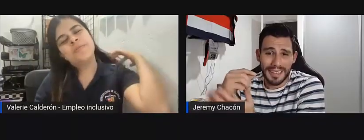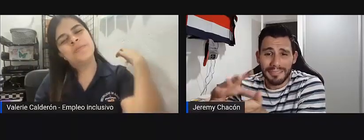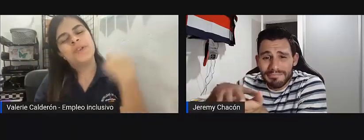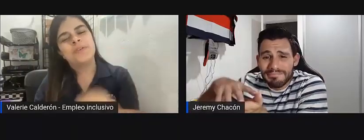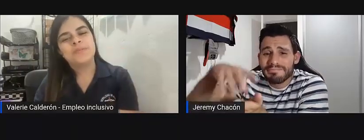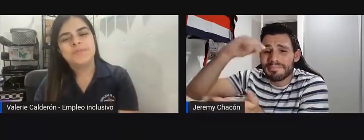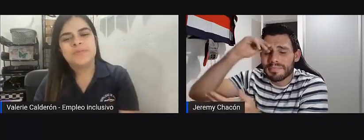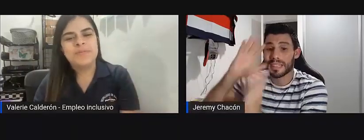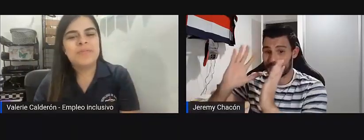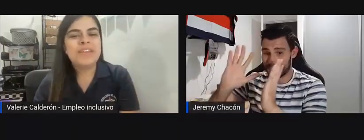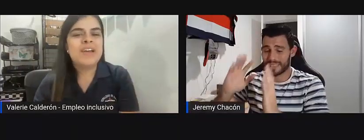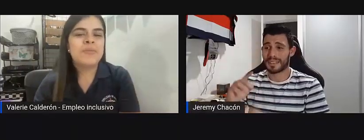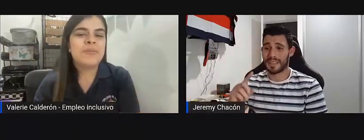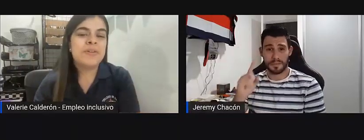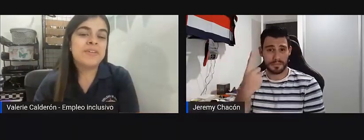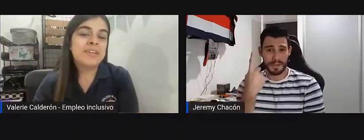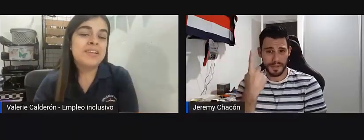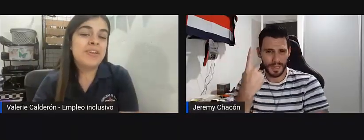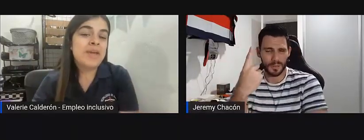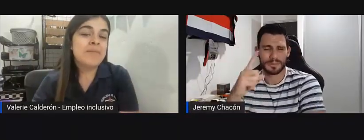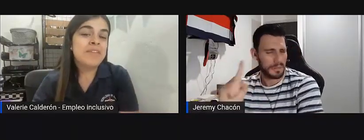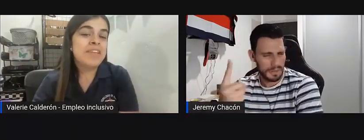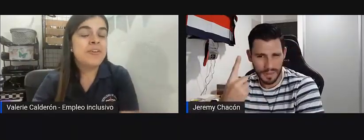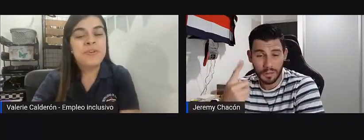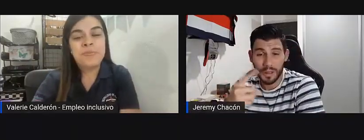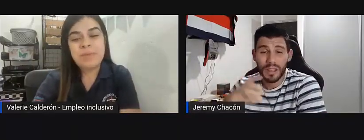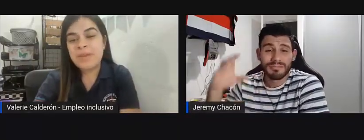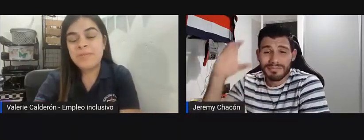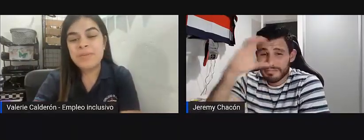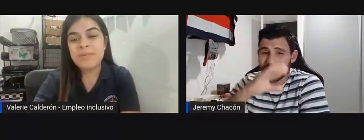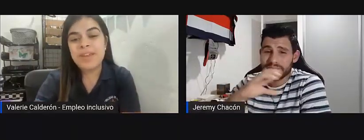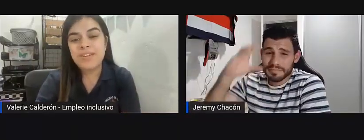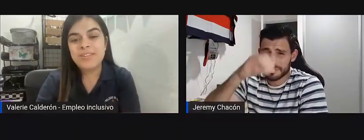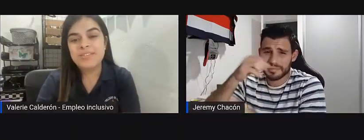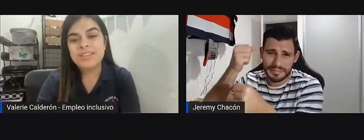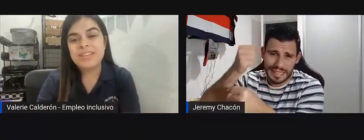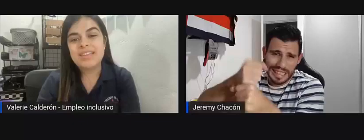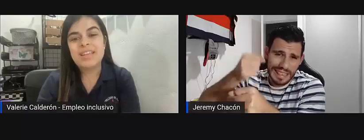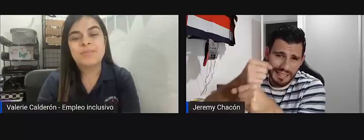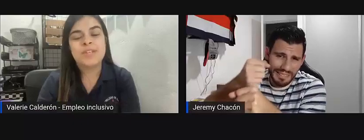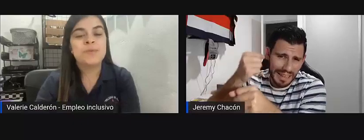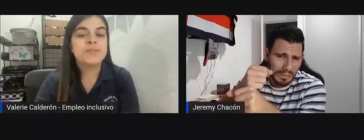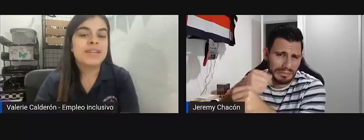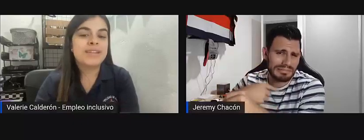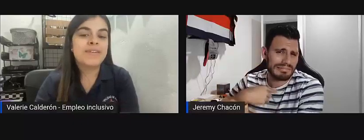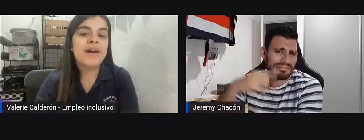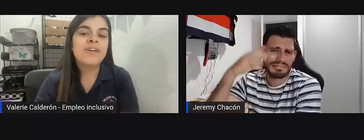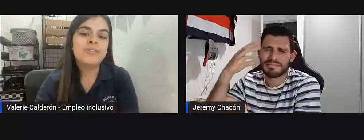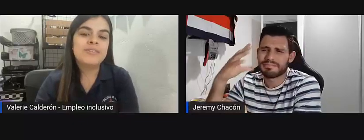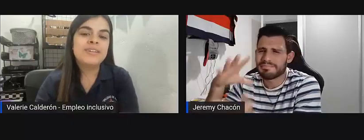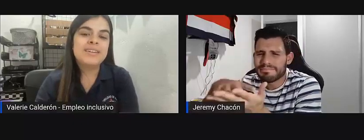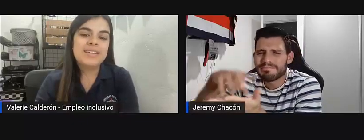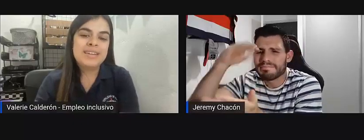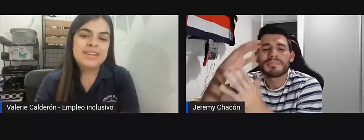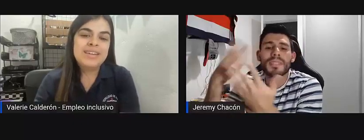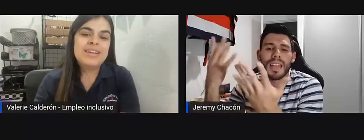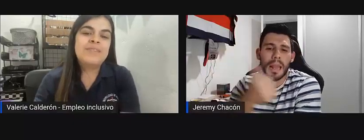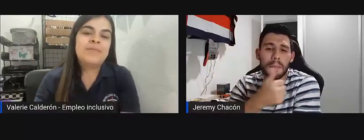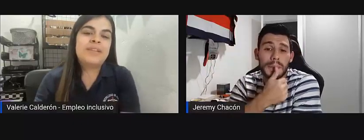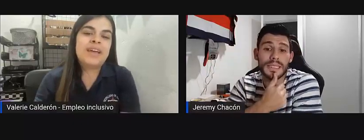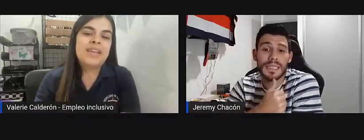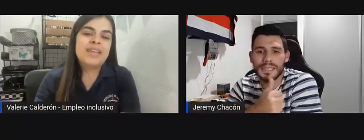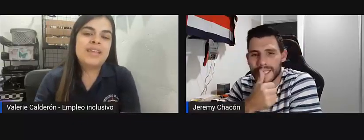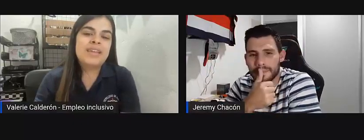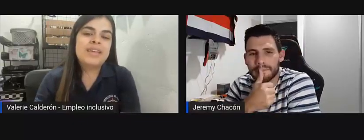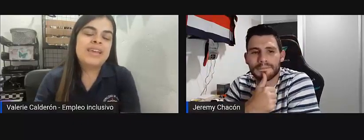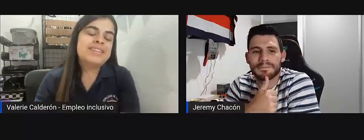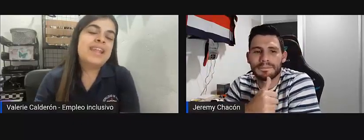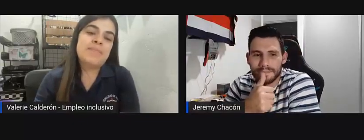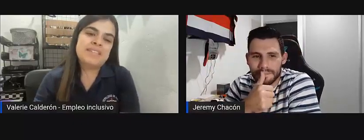bueno verdad como lo que he aprendido lo primero primero digamos que buscar trabajo verdad es la